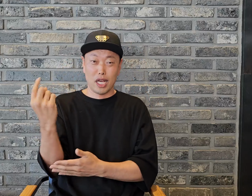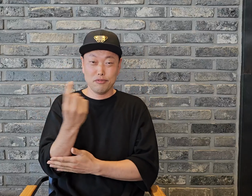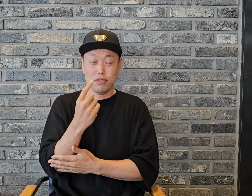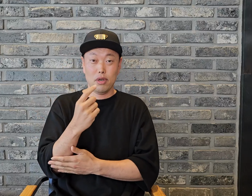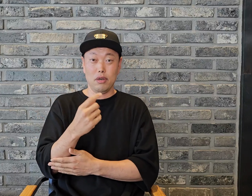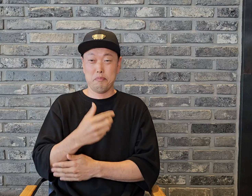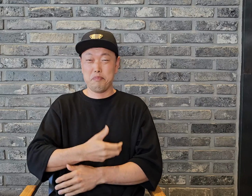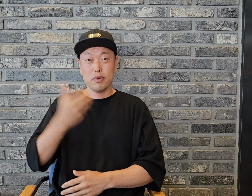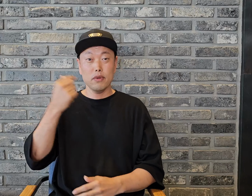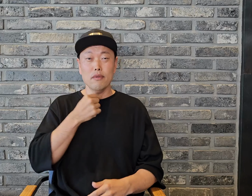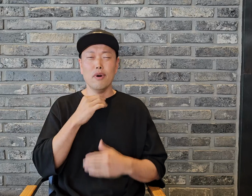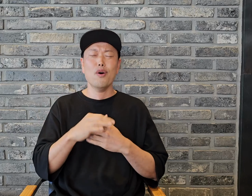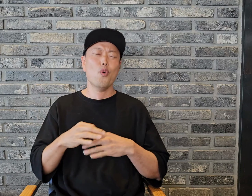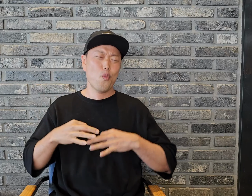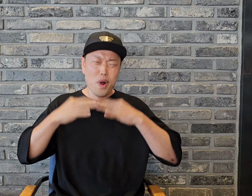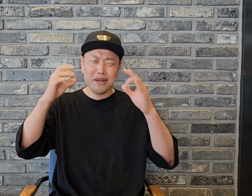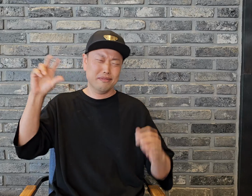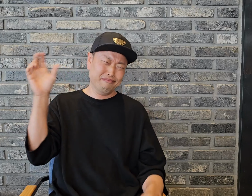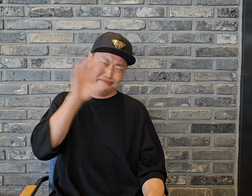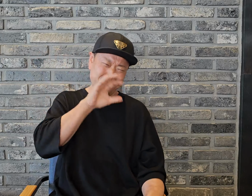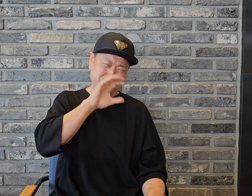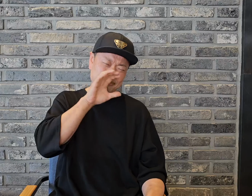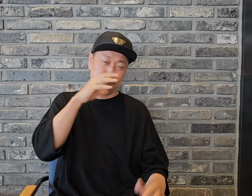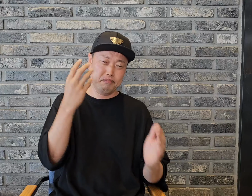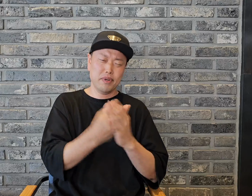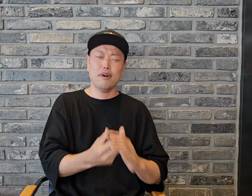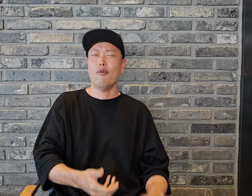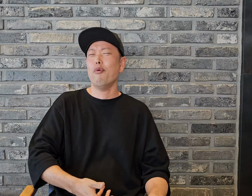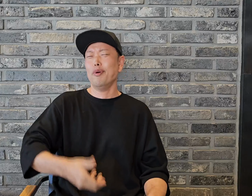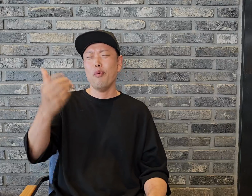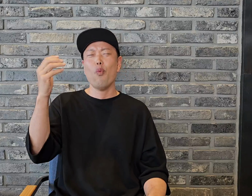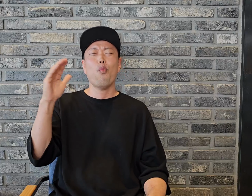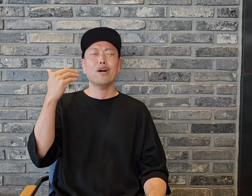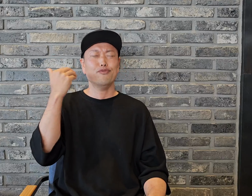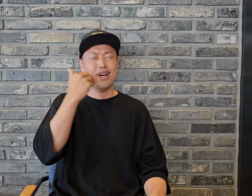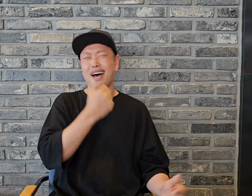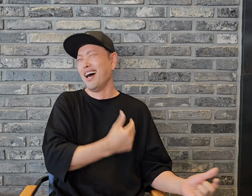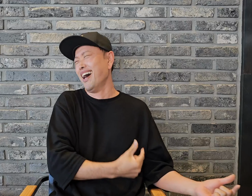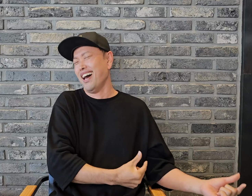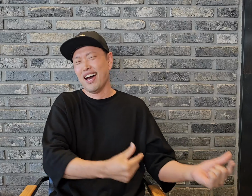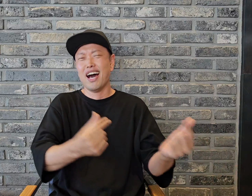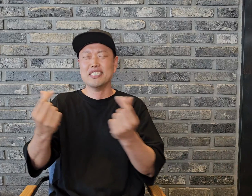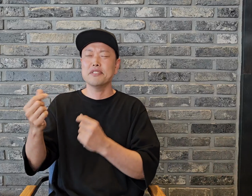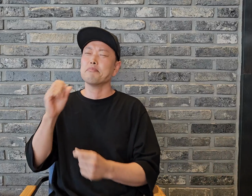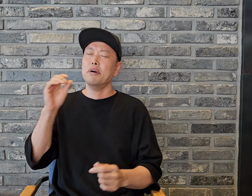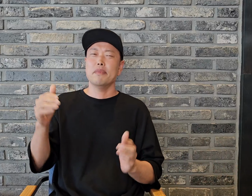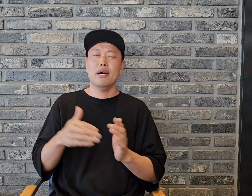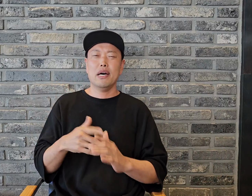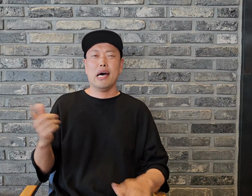Genauso wie man hart arbeiten muss, um erfolgreich zu sein, wenn man davon träumen möchte, Baseballspieler zu werden, sagt jeder, dass man hart arbeiten muss (um seine Sprachkenntnisse zu verbessern).